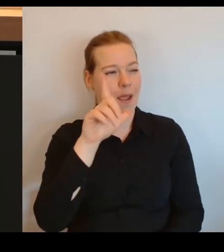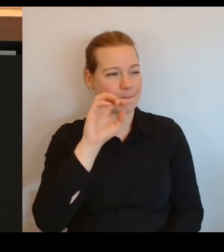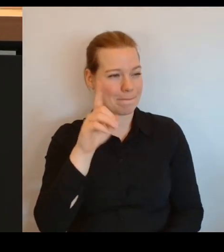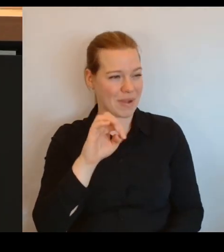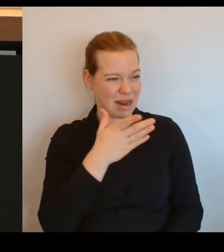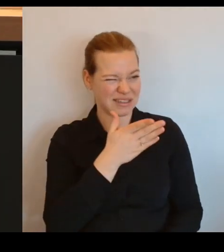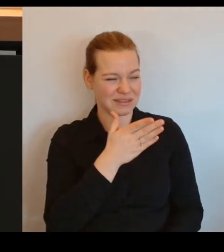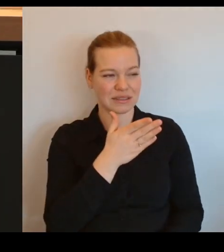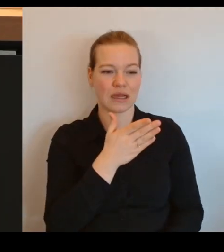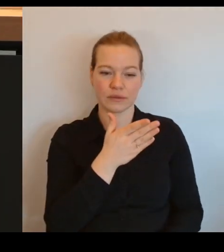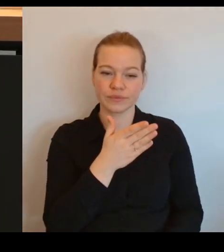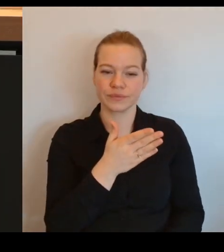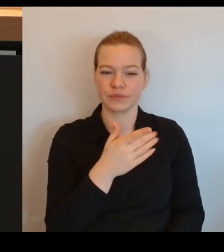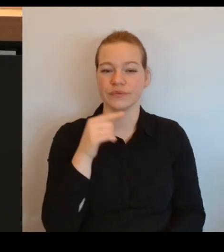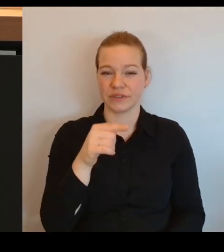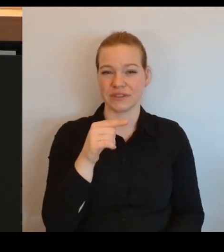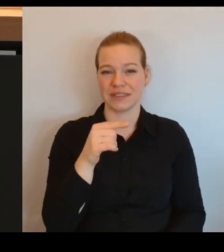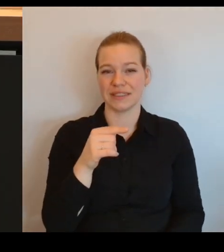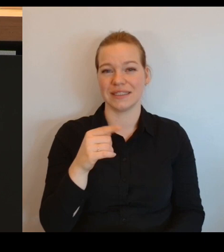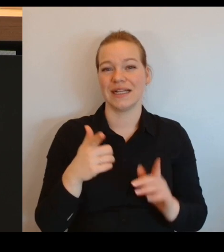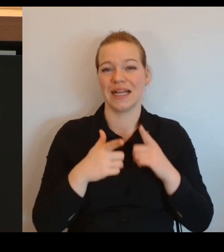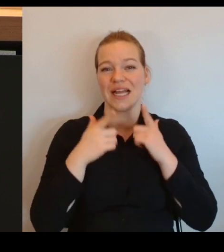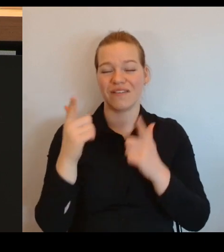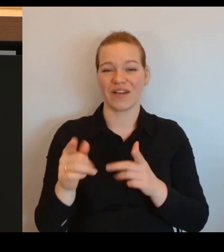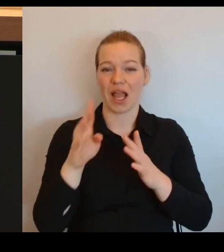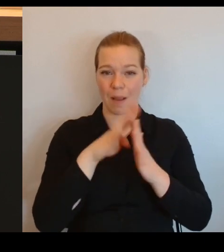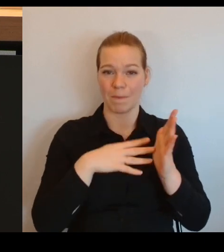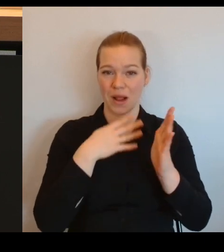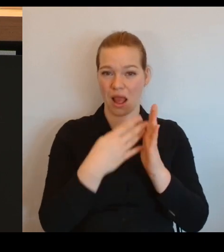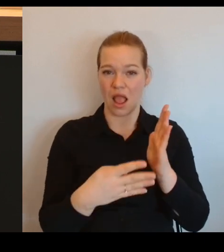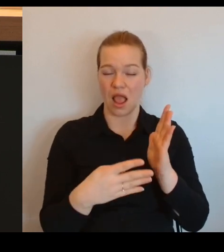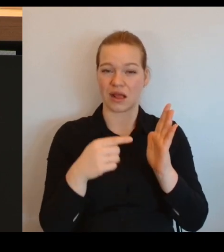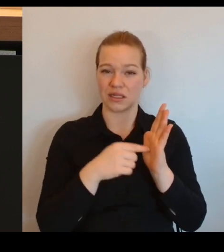weiter auszudünnen, sollte vielleicht der Personalbedarf gesenkt